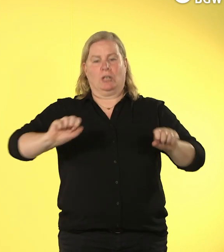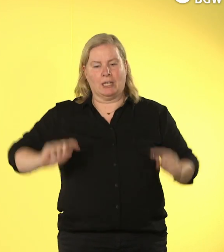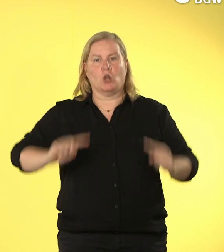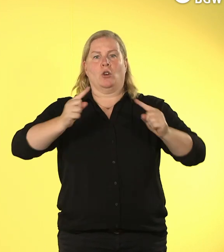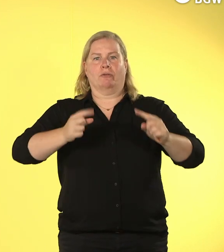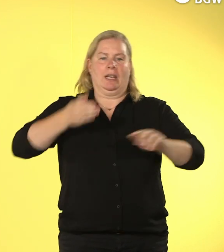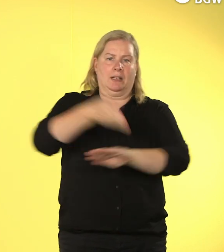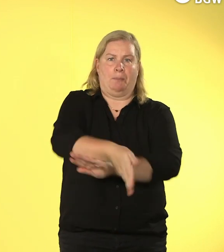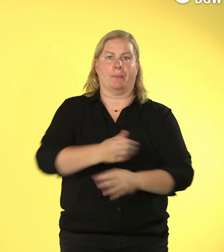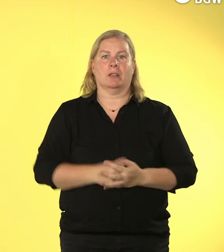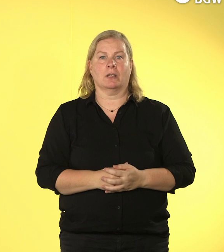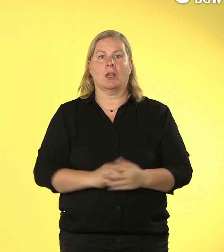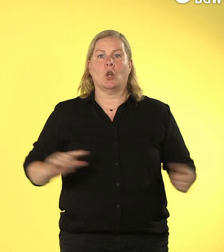Lasst dich nicht erst hochkommen!